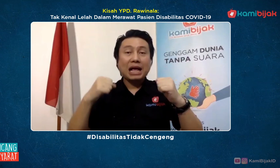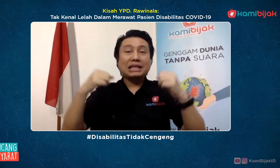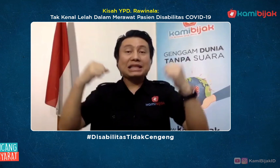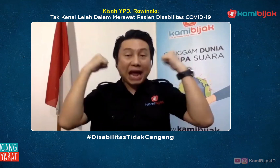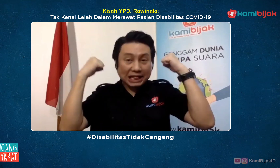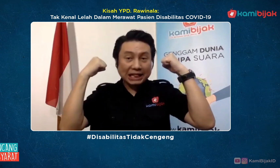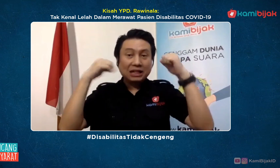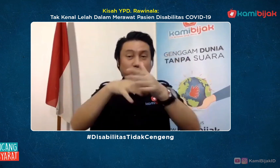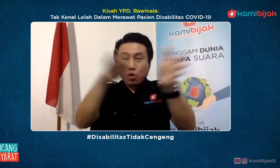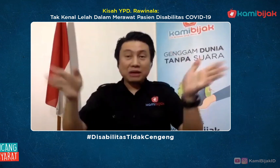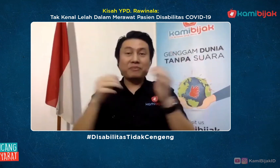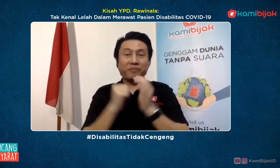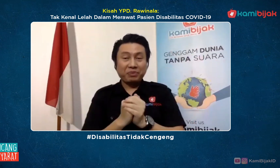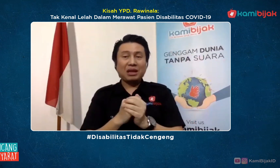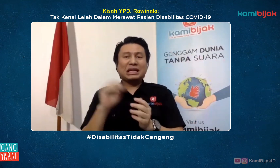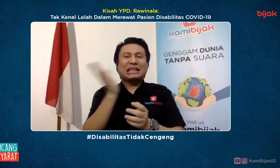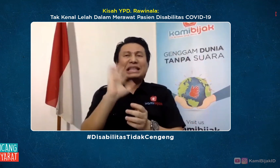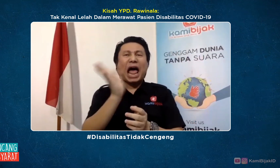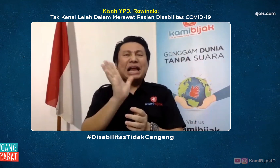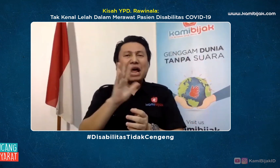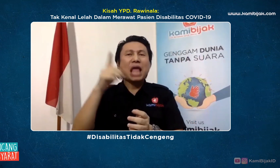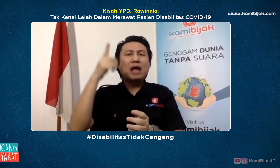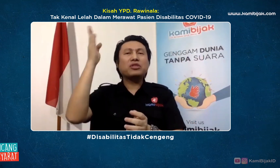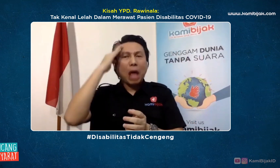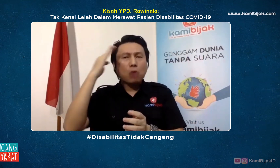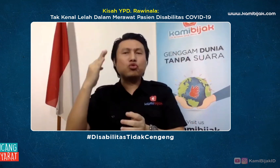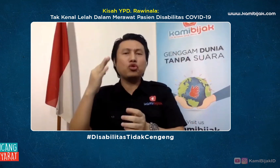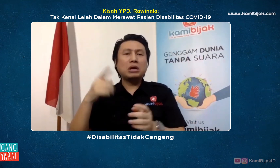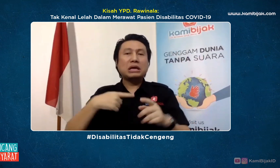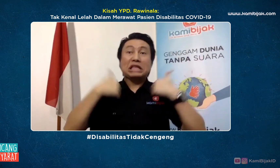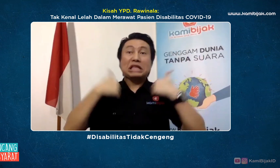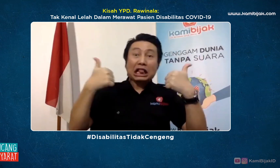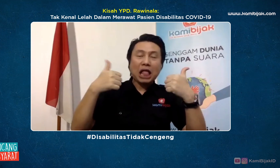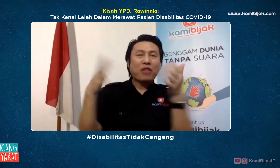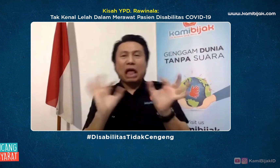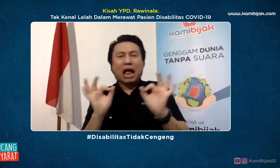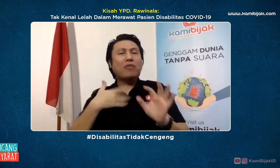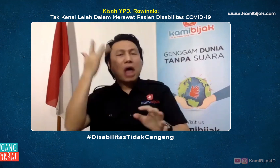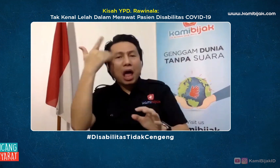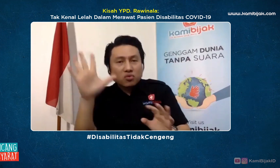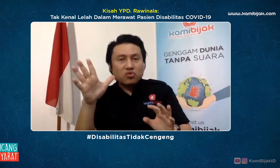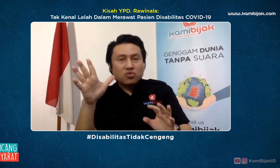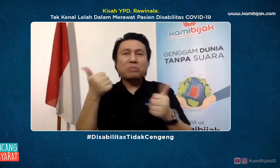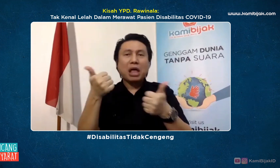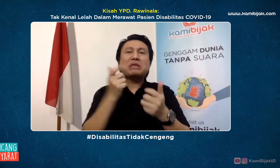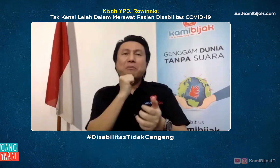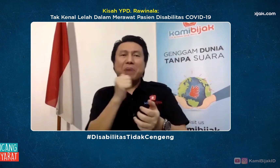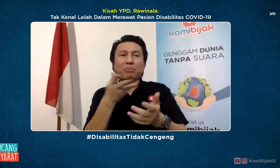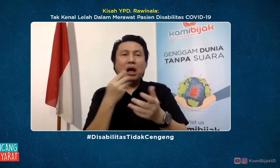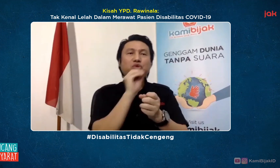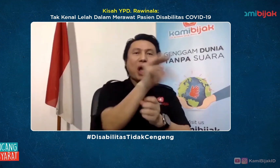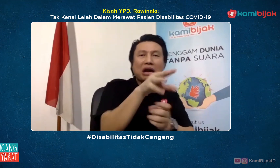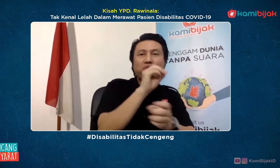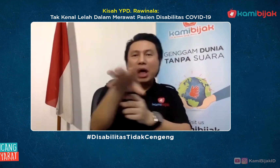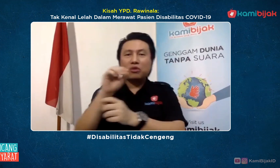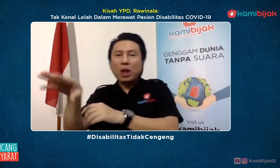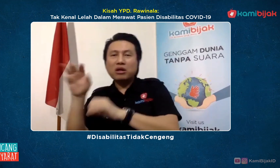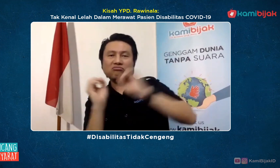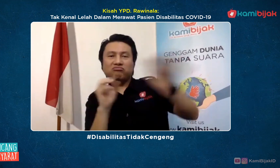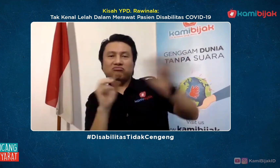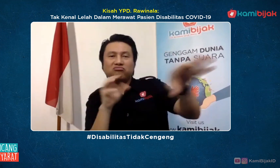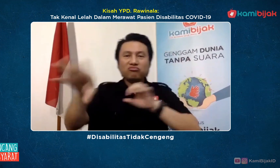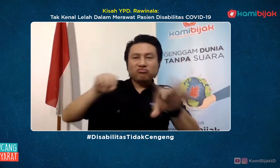Sebab tidak ada yang bisa tahu, siapa kena tertular, apalagi yang bisa menularkan ke orang lain. Betul?